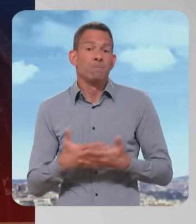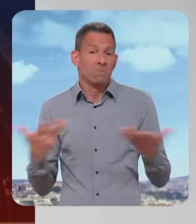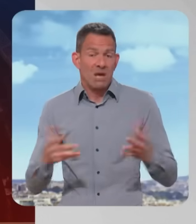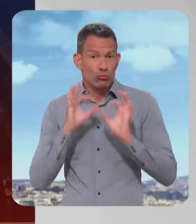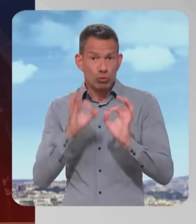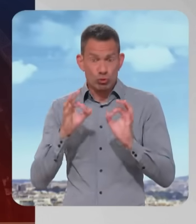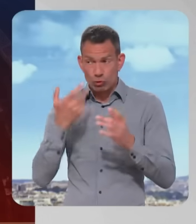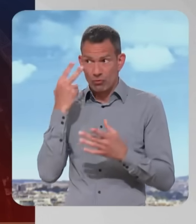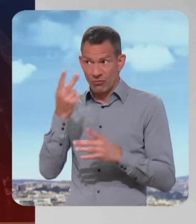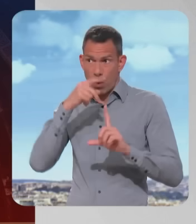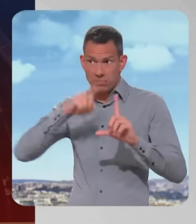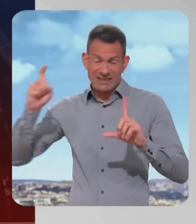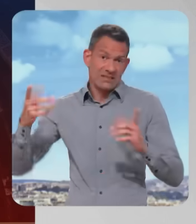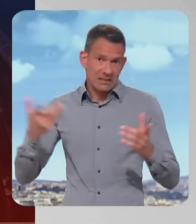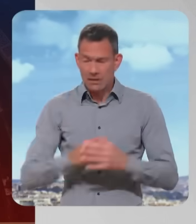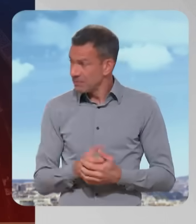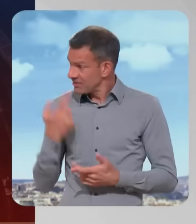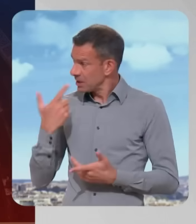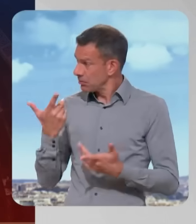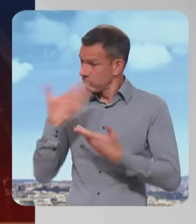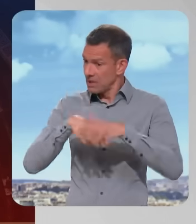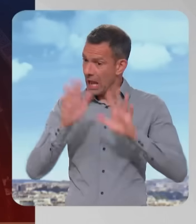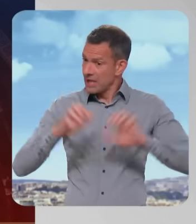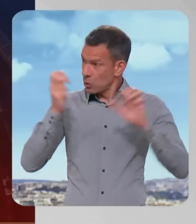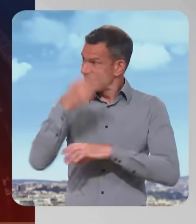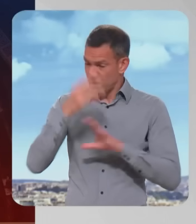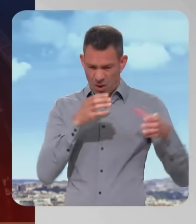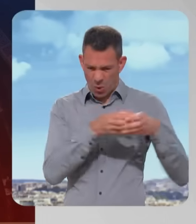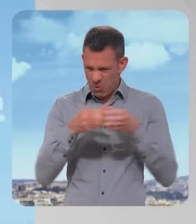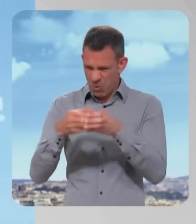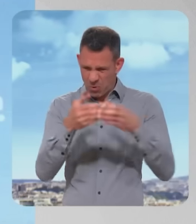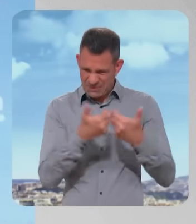Je ne vais pas commencer à poser ce type d'élément sur la table. Ce qui me semble l'usage républicain,